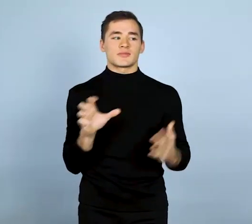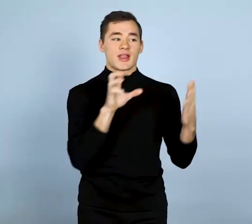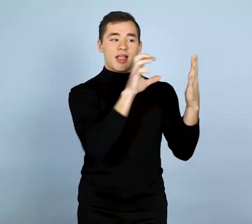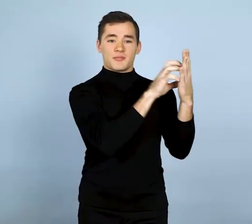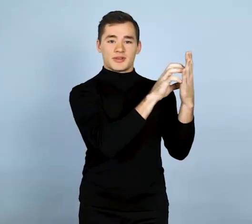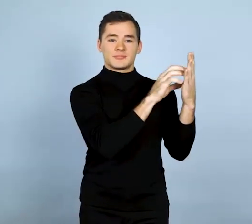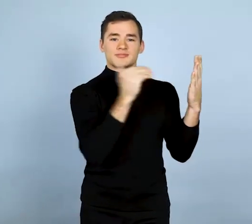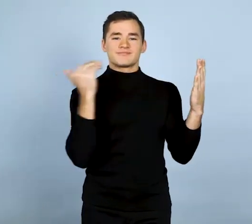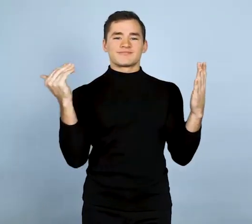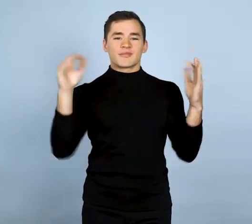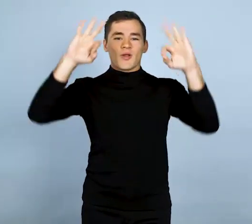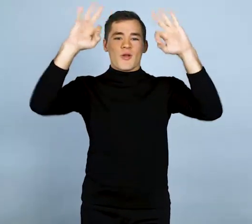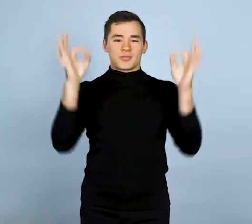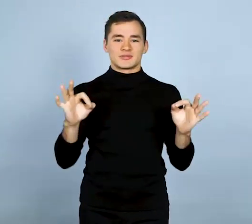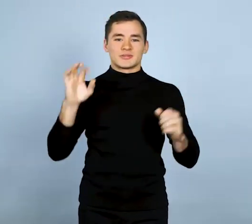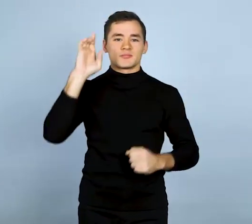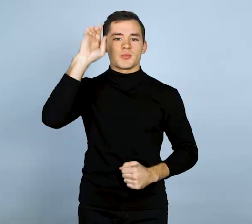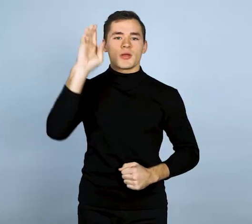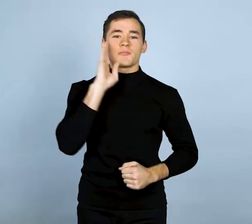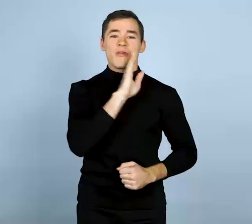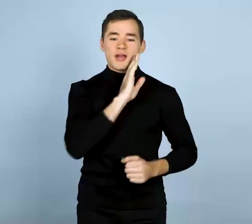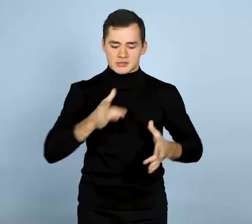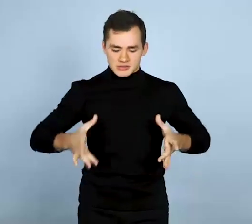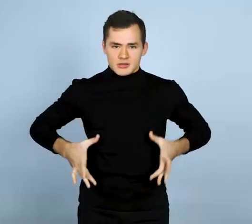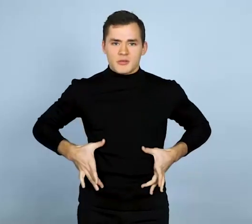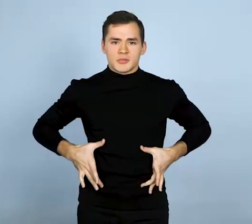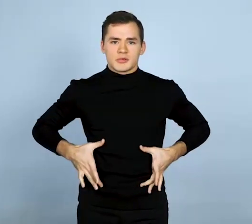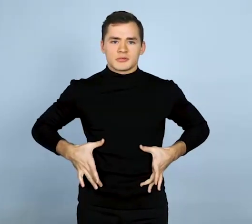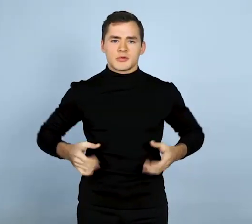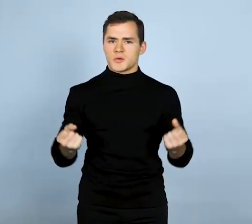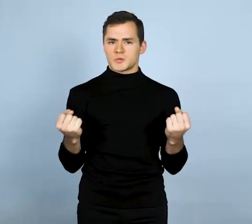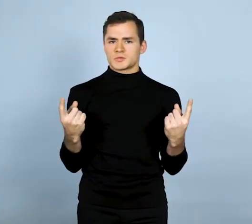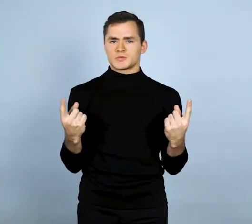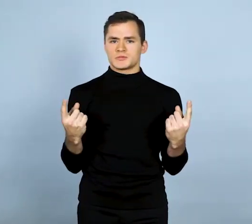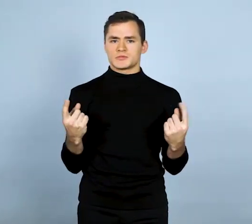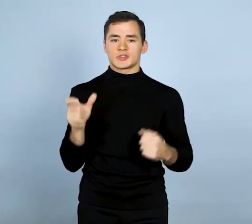Основой изображения Богоматери в образе Знамения послужило